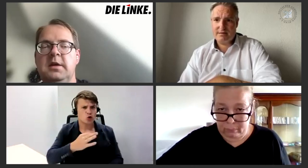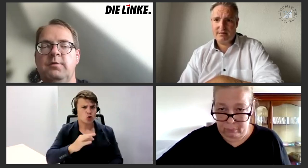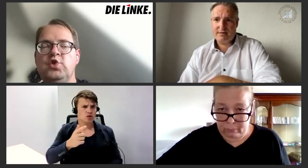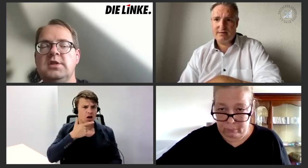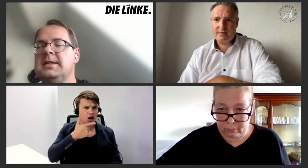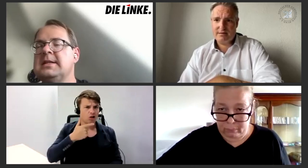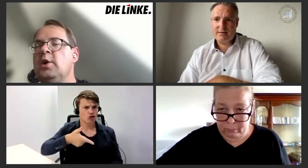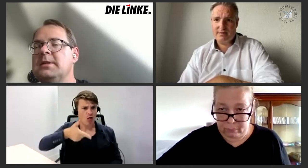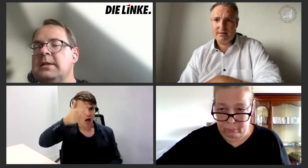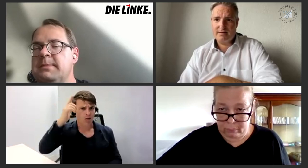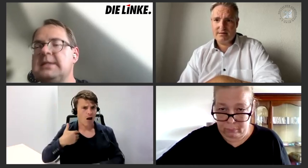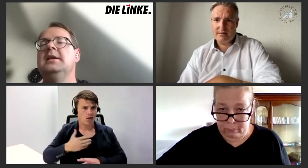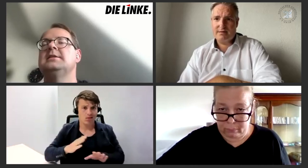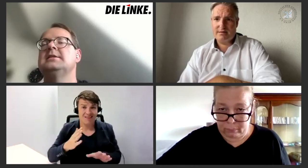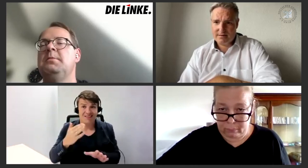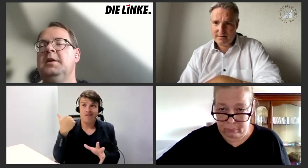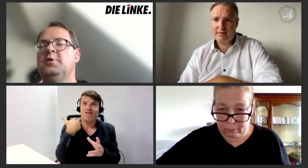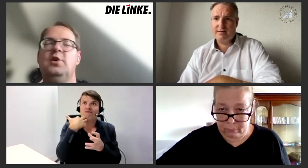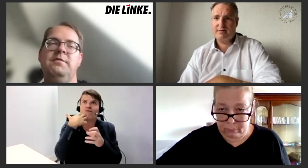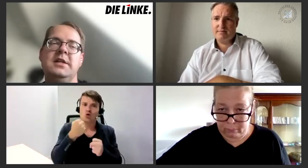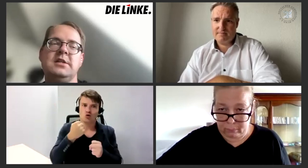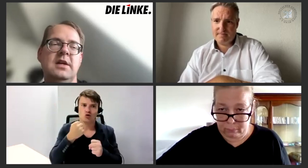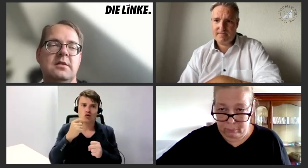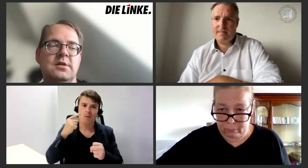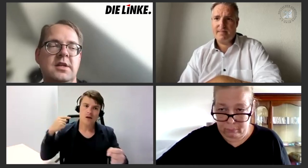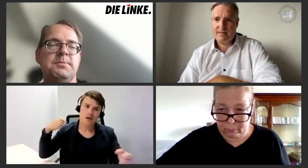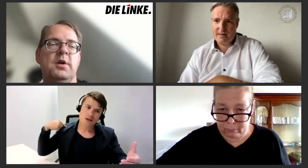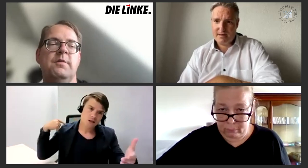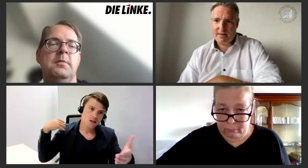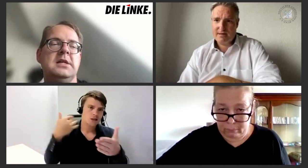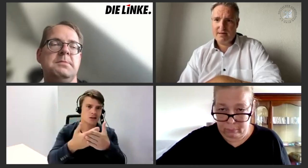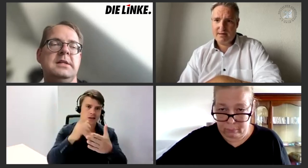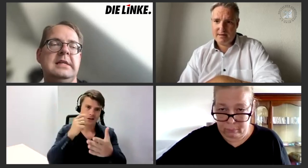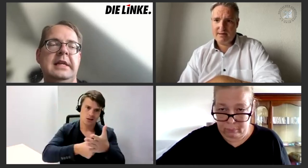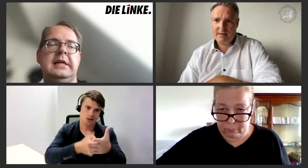Latein, das wäre wünschenswert. Ich glaube bis dahin ist es aber noch ein weiter Weg.